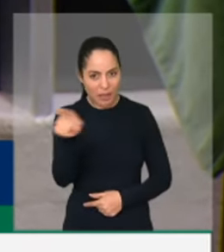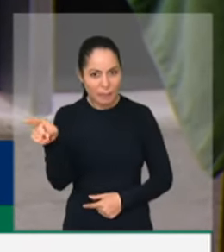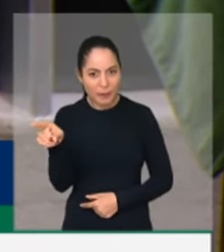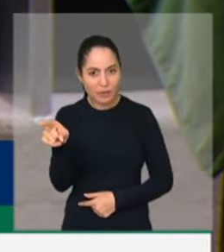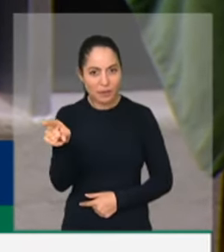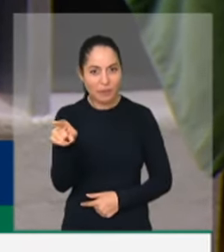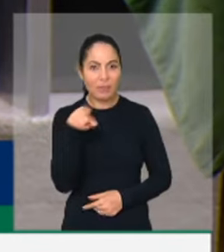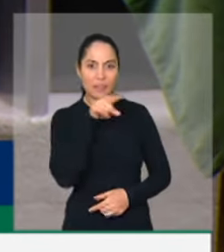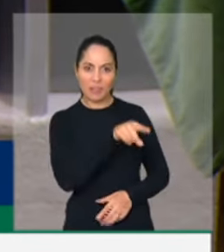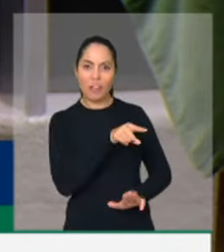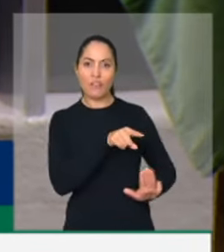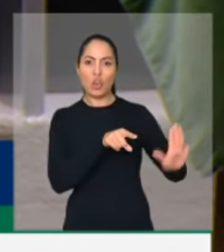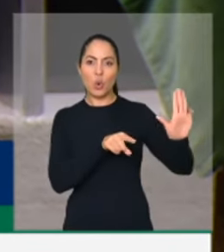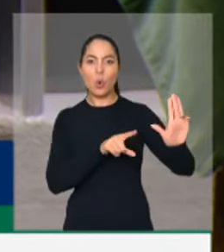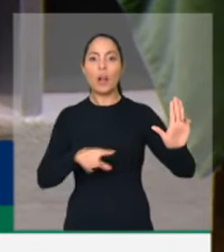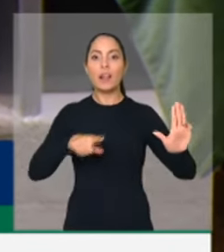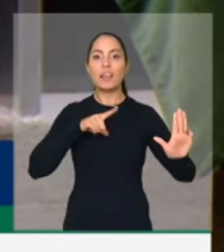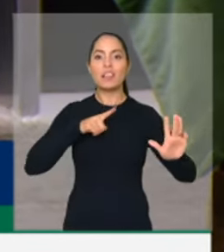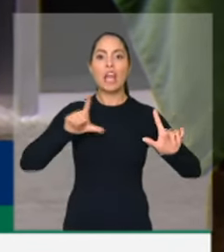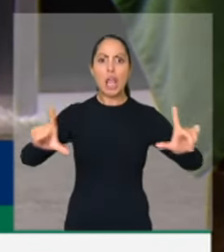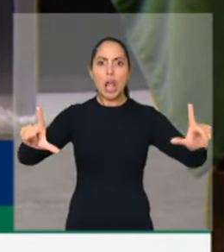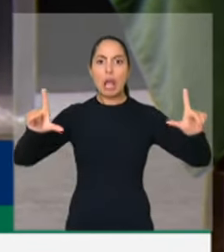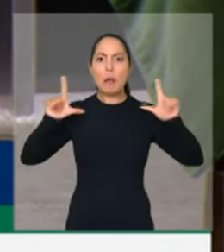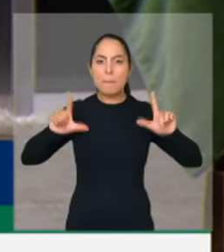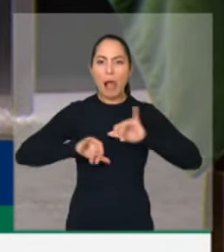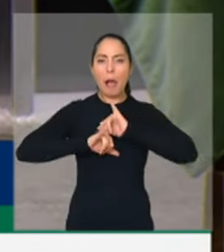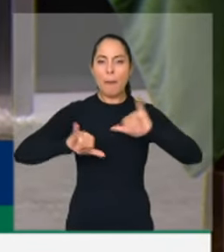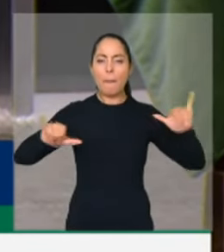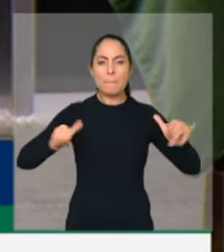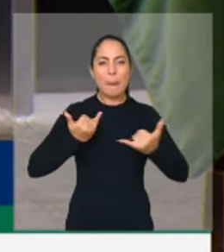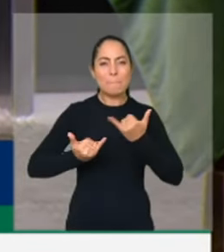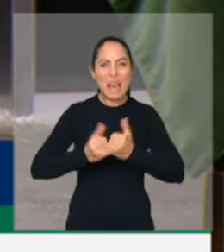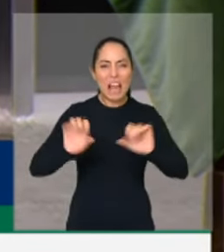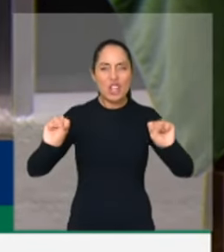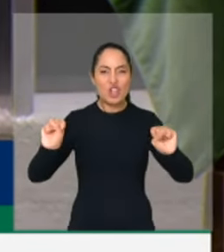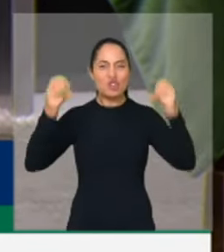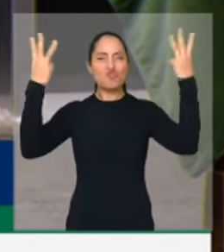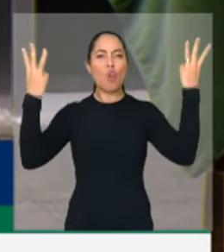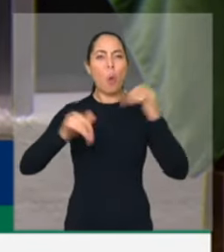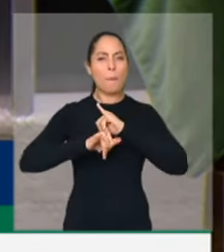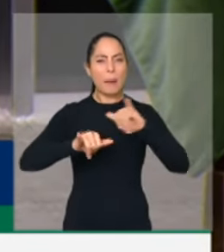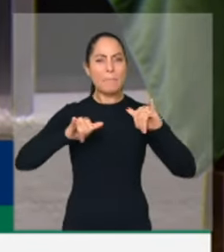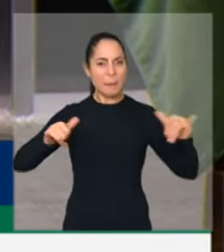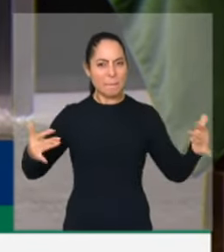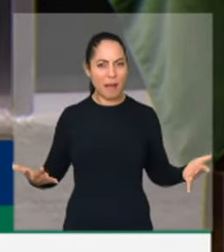COM AQUELE SHOW MIDIÁTICO SEM NUNCA TER SIDO CHAMADO, INTIMADO PARA PRESTAR DEPOIMENTO? QUEM NÃO SE LEMBRA AQUI QUANDO O JUIZ